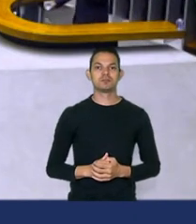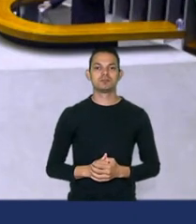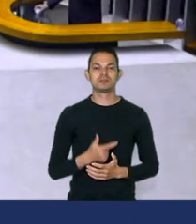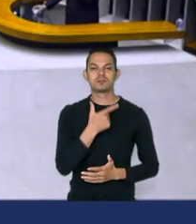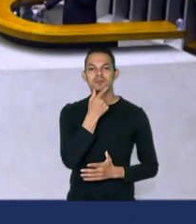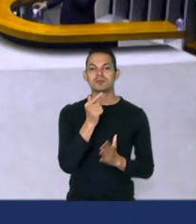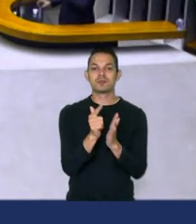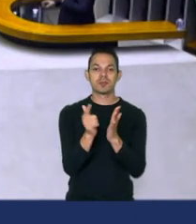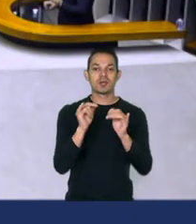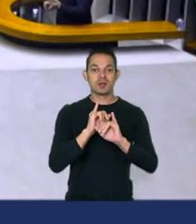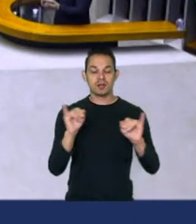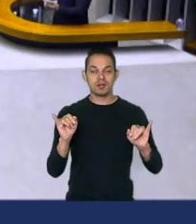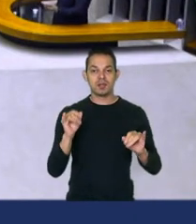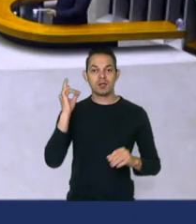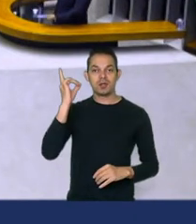DO TOCANTINS. -- [REPÓRTER]: DEPUTADO